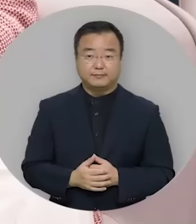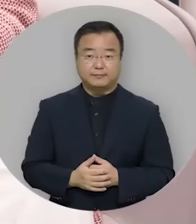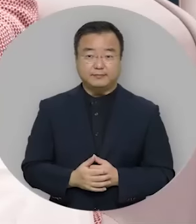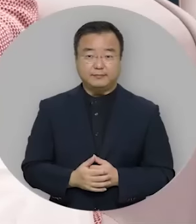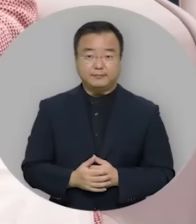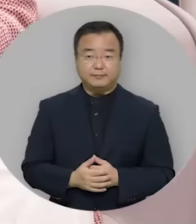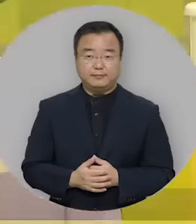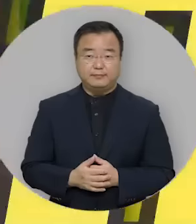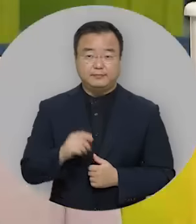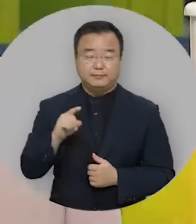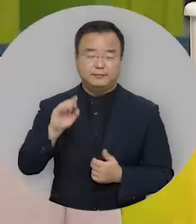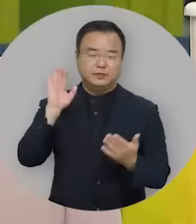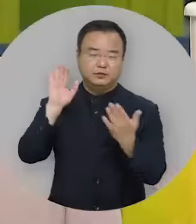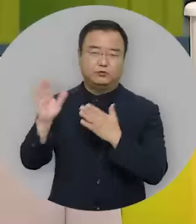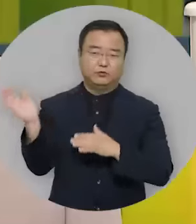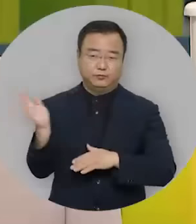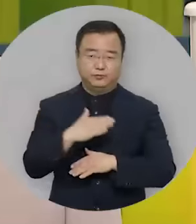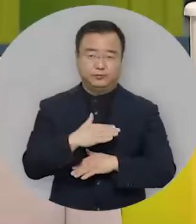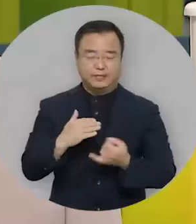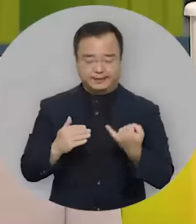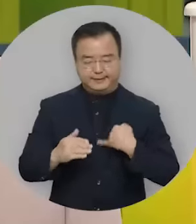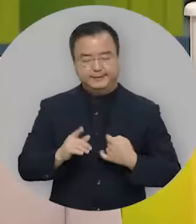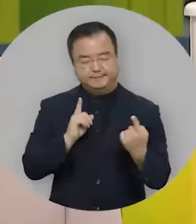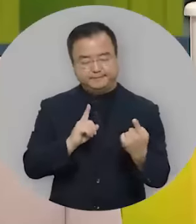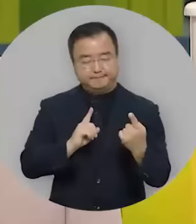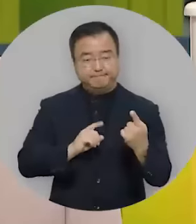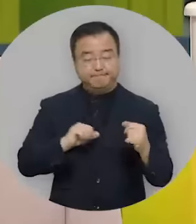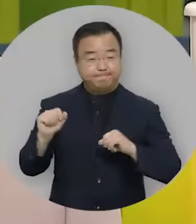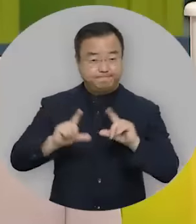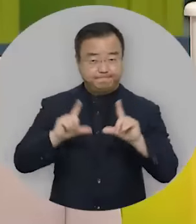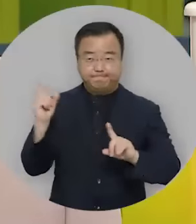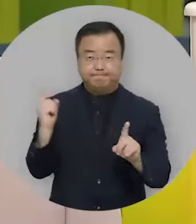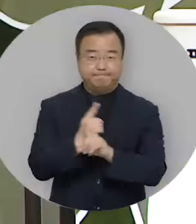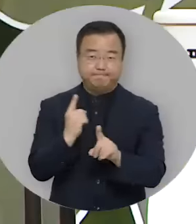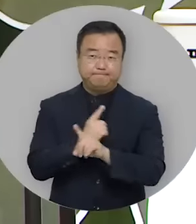그래서 그 이후에 은혜를 대하는 저의 태도가 달라졌어요.